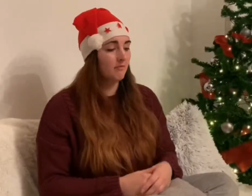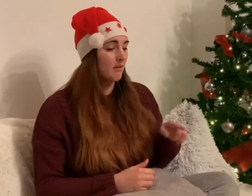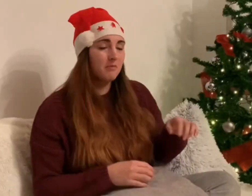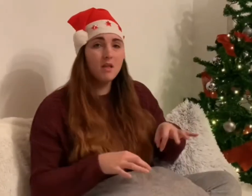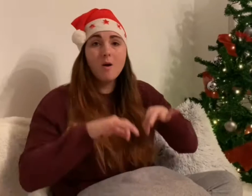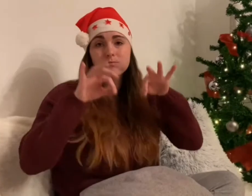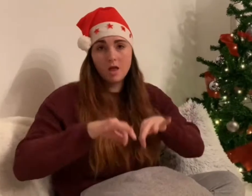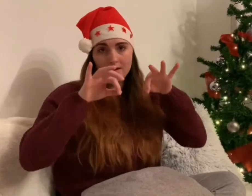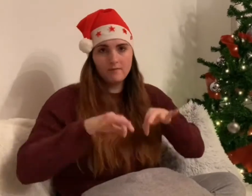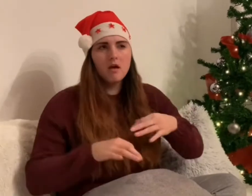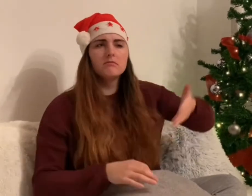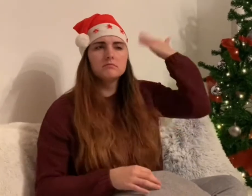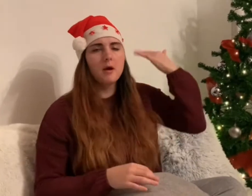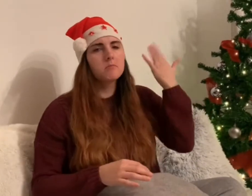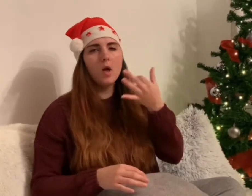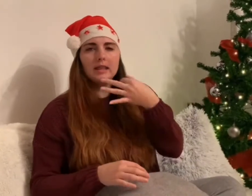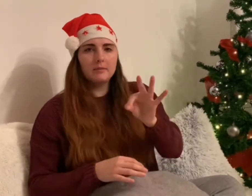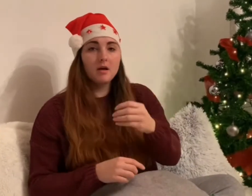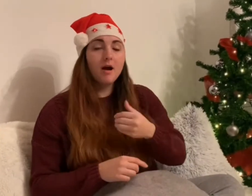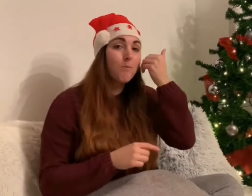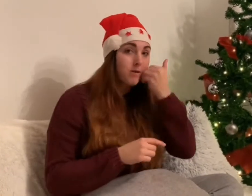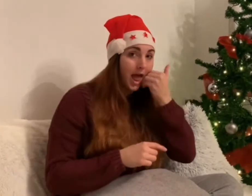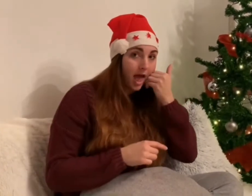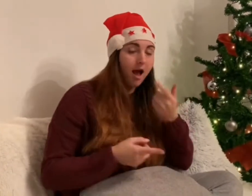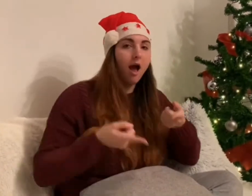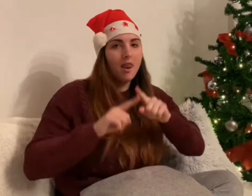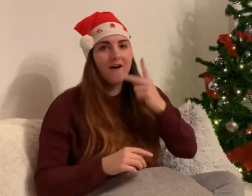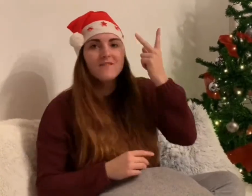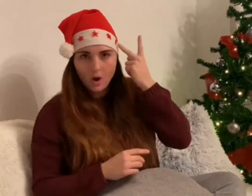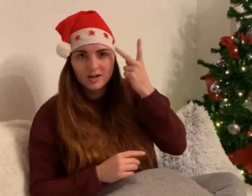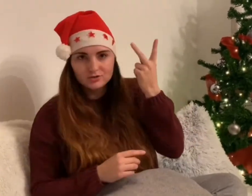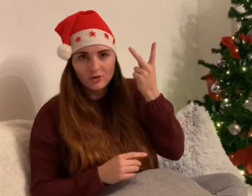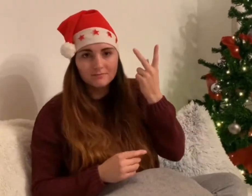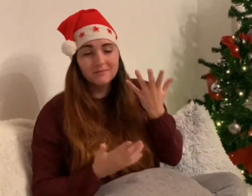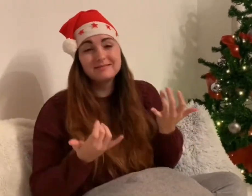Pomen adventa najbolje predstavljajo vijolične ali bele sveče.